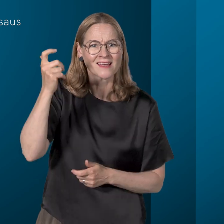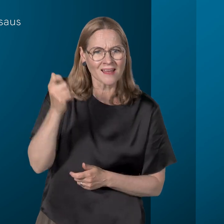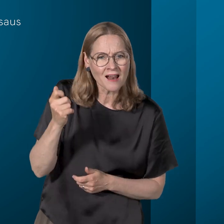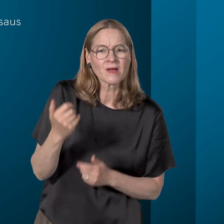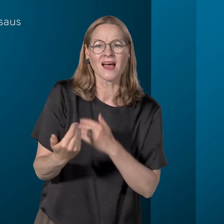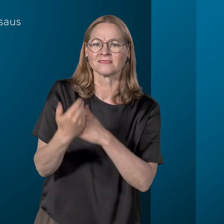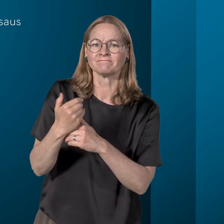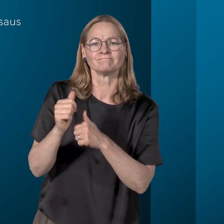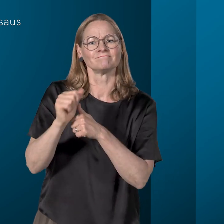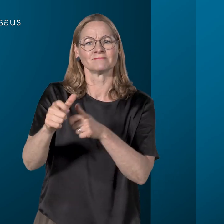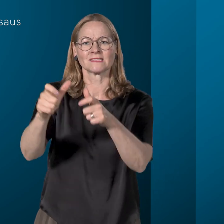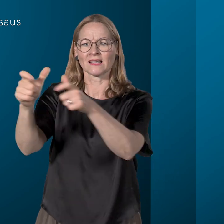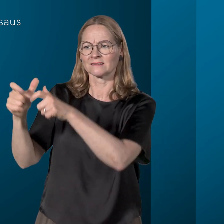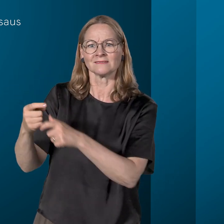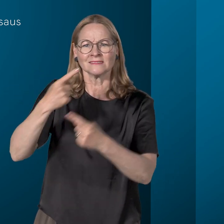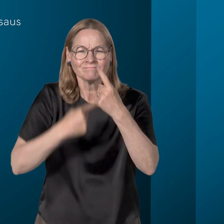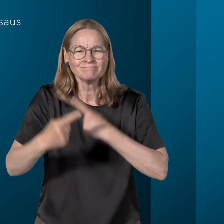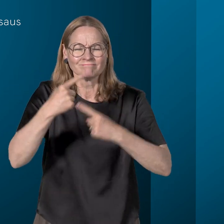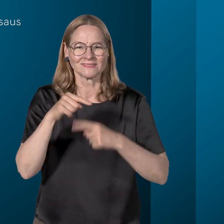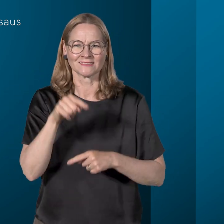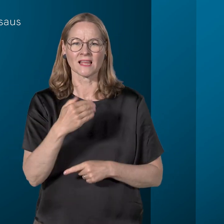että Kelan ja asiakkaita edustavien järjestöjen keskustelu -